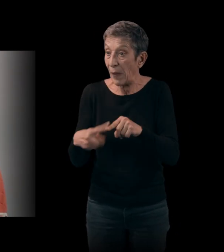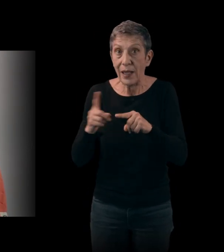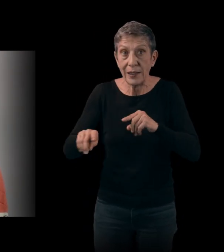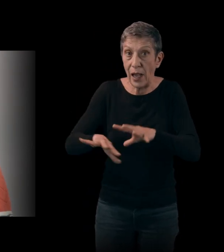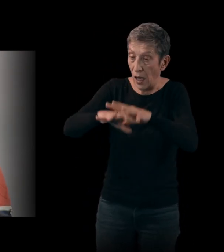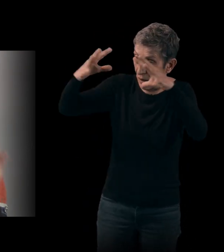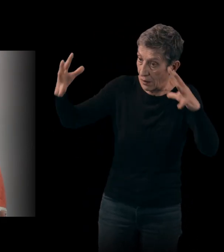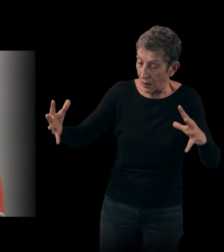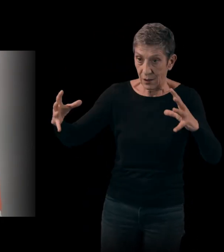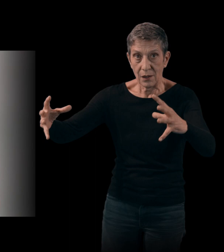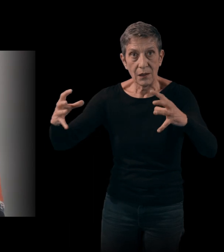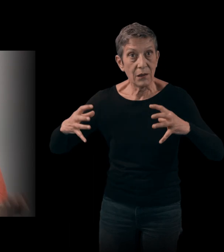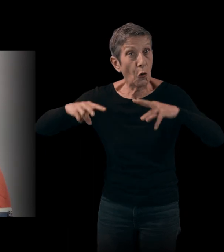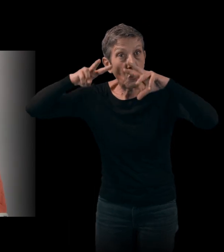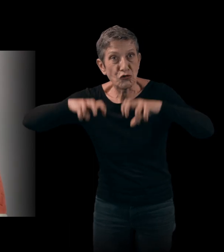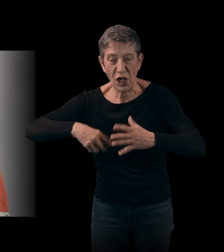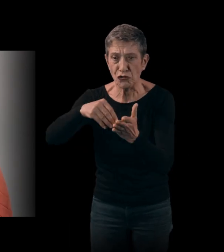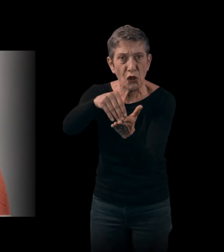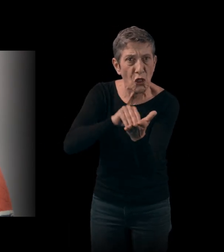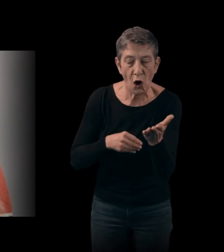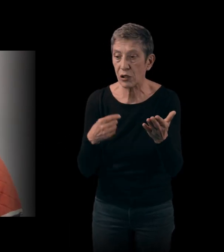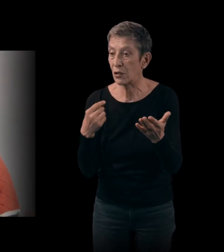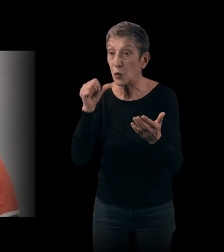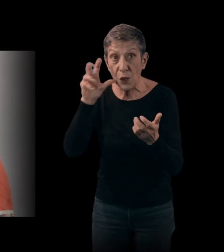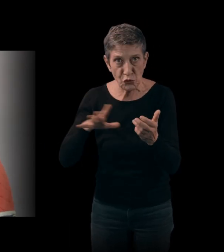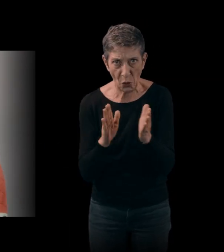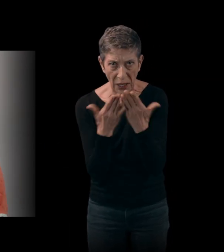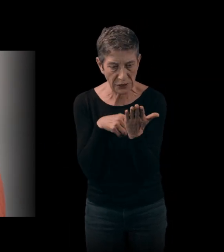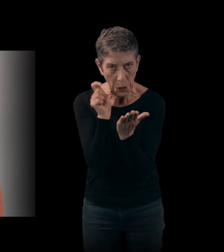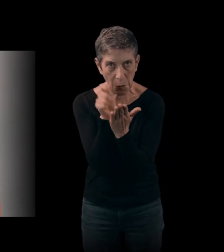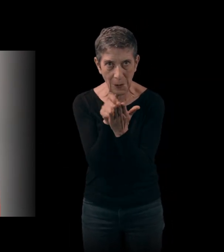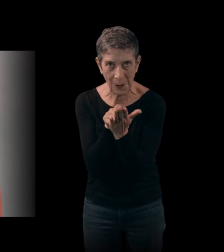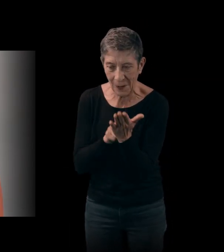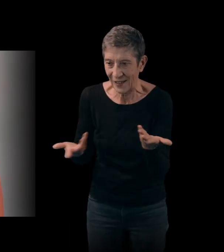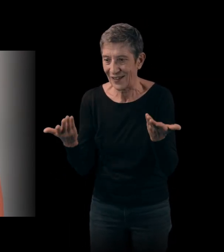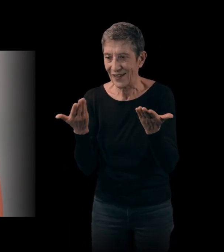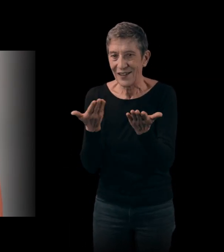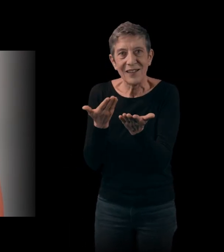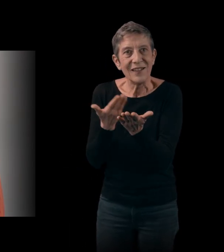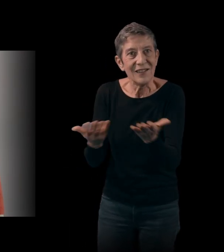pu collecter, toutes mes recherches, toutes mes notes, tous les jours. j'avais mon petit carnet, je notais, c'était bloquant.